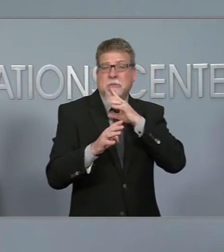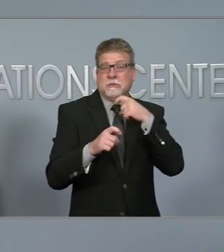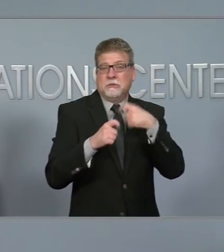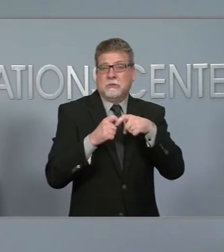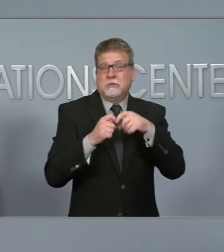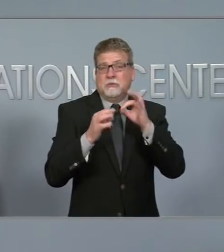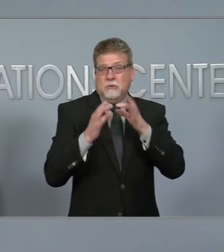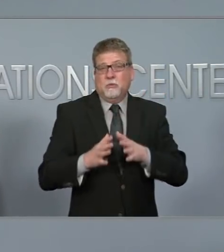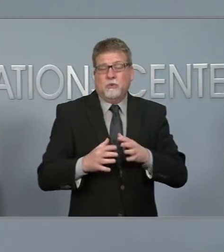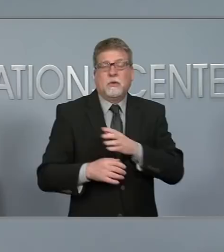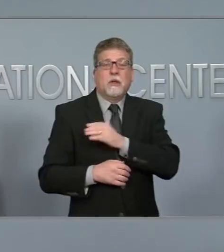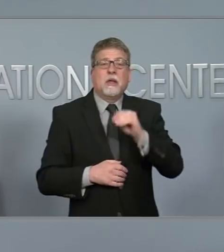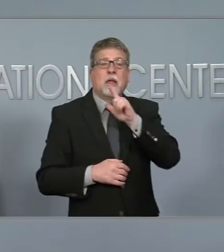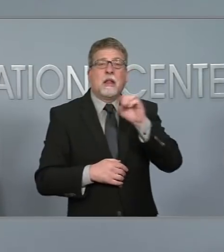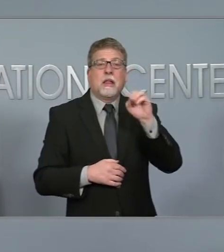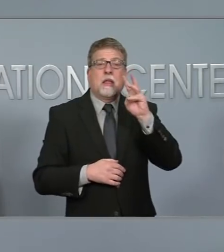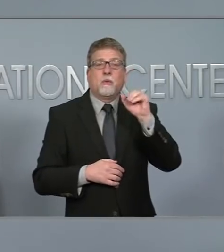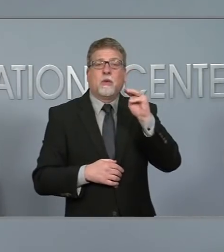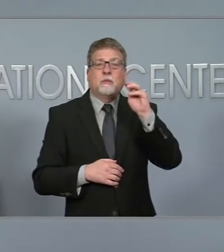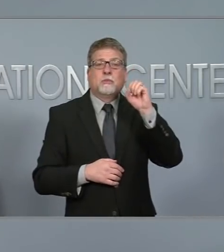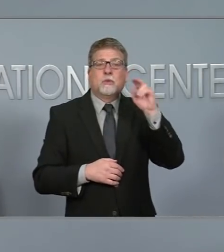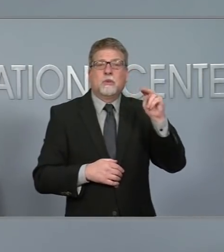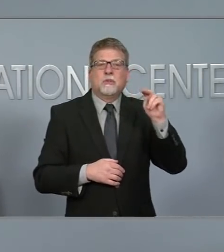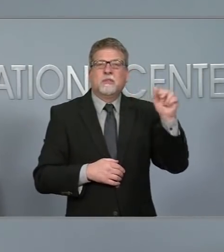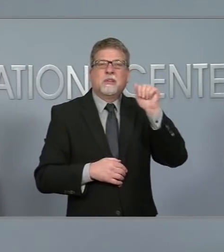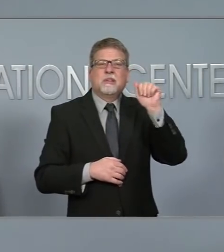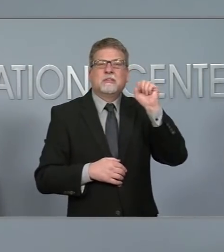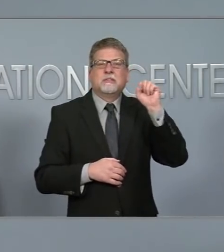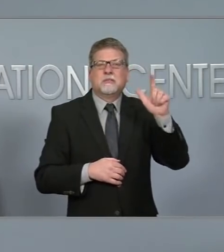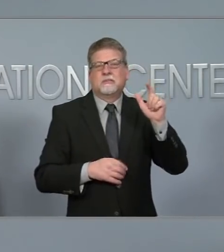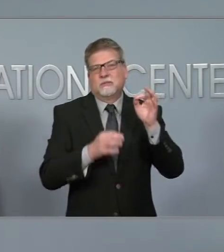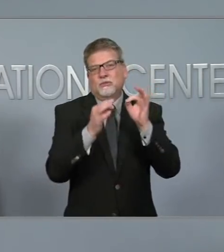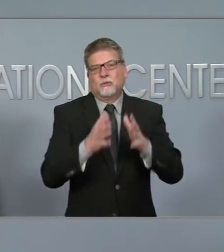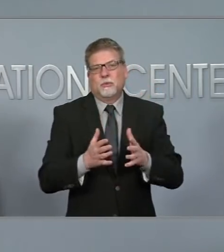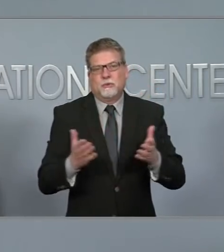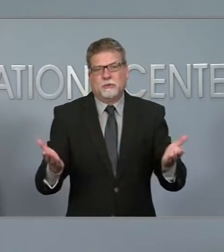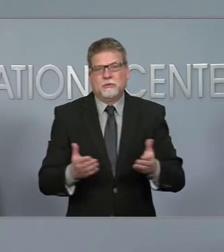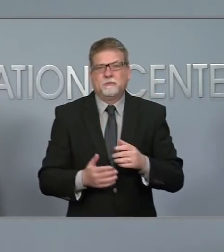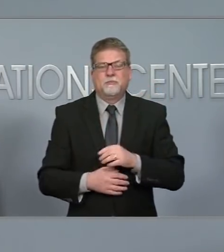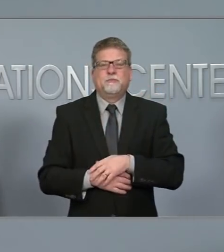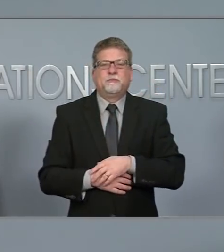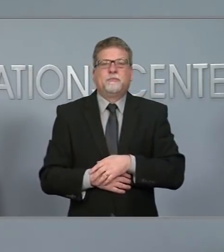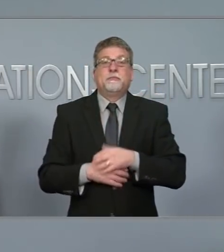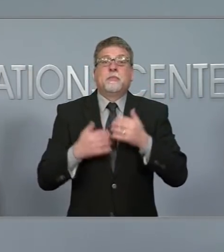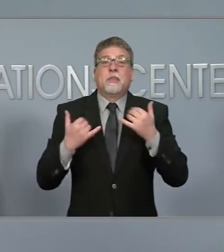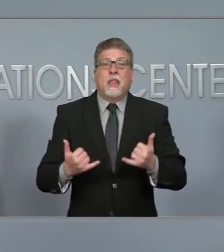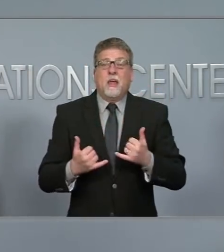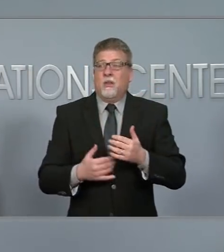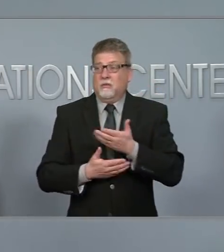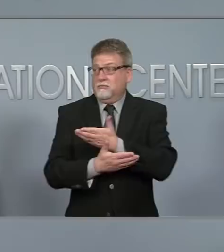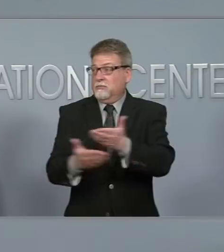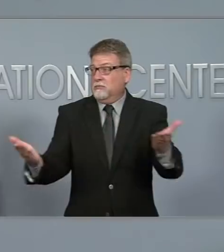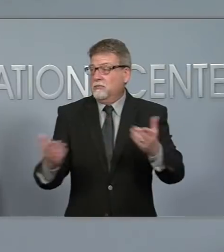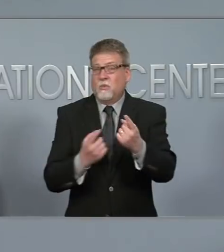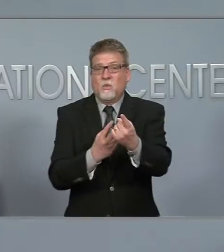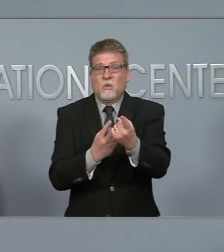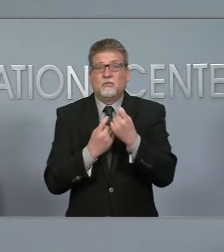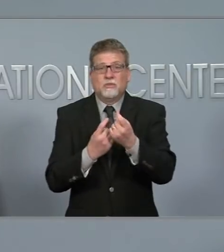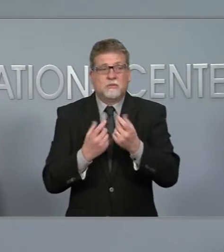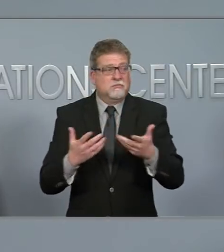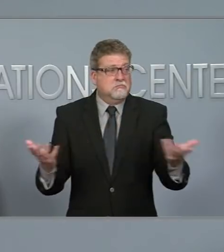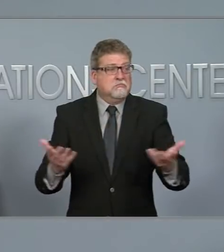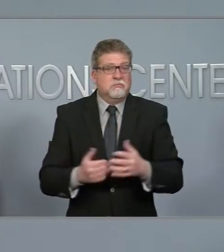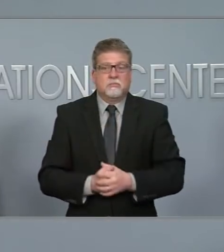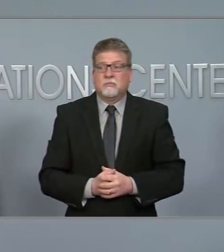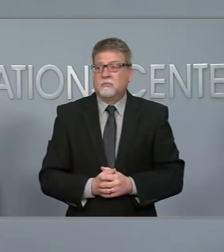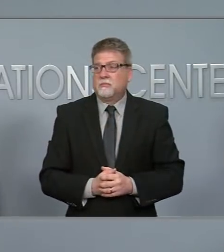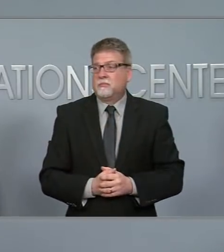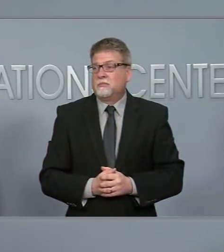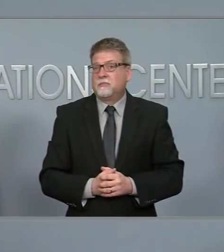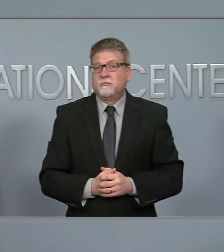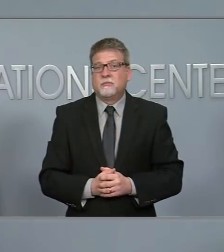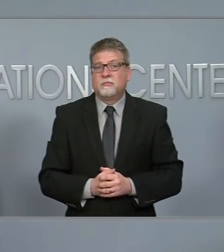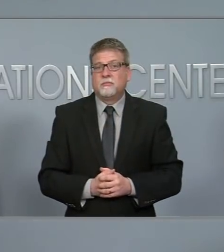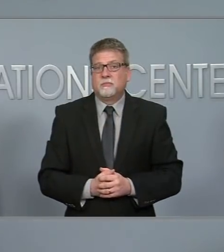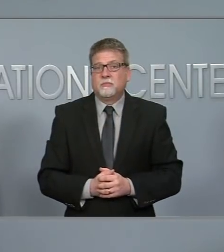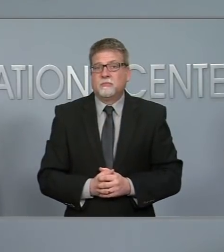sabrá que está aquí